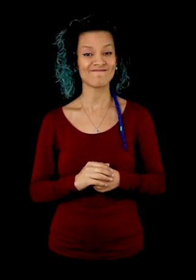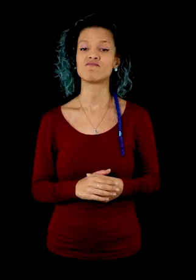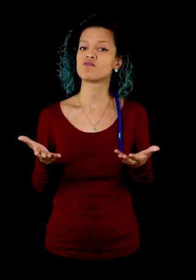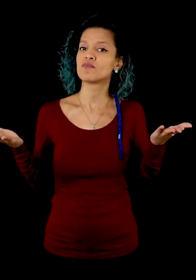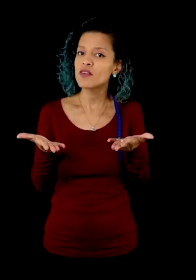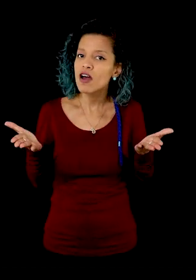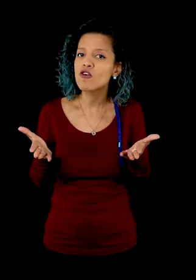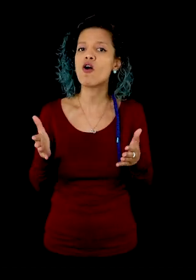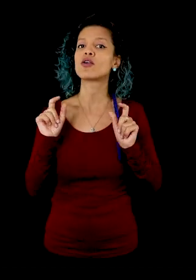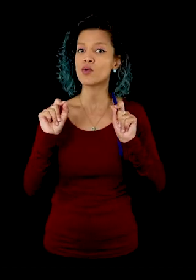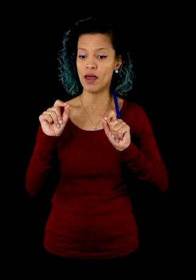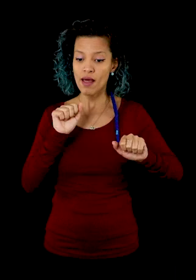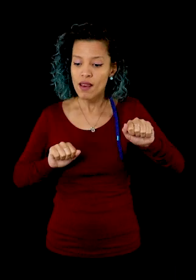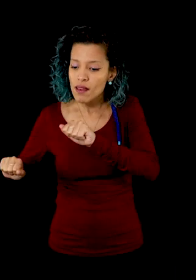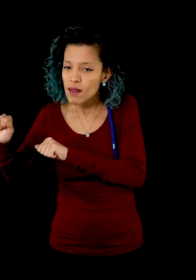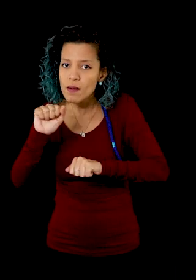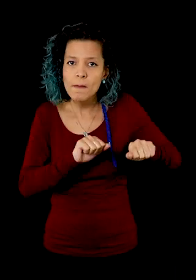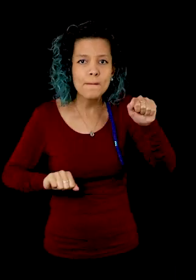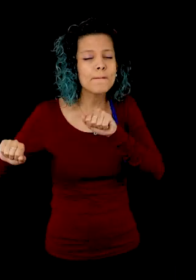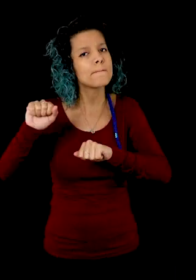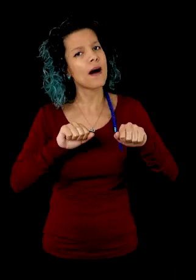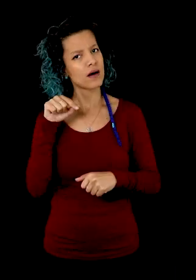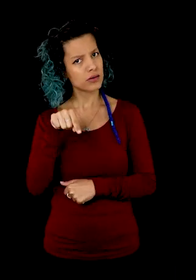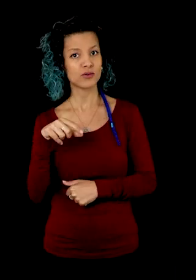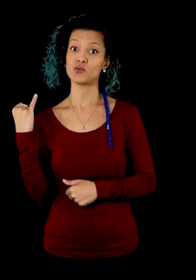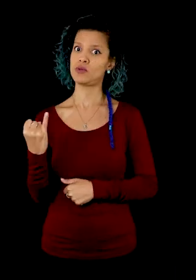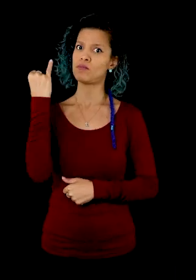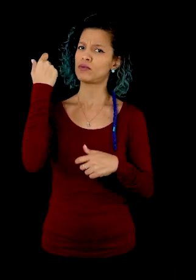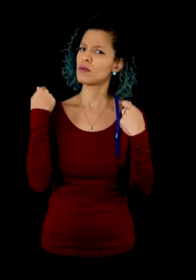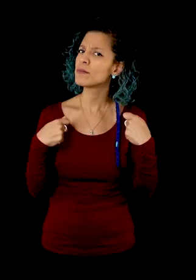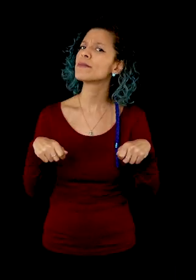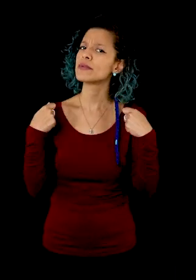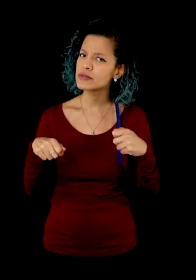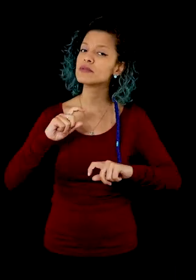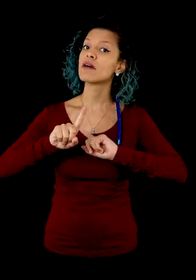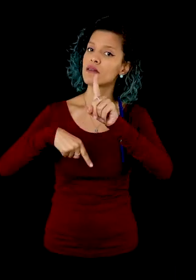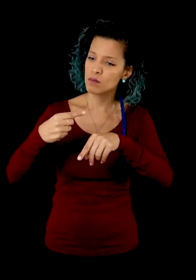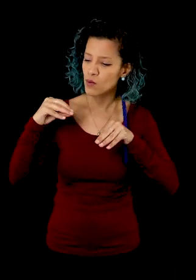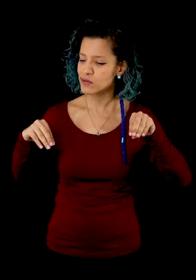Agora a gente vai fazer a limpeza da casa, um processo superimportante antes de começar a montagem.